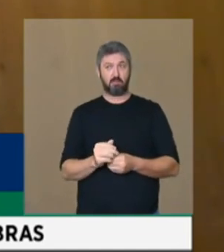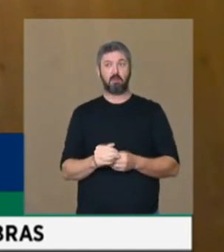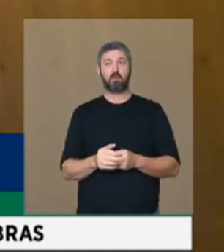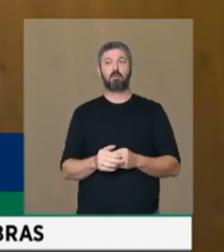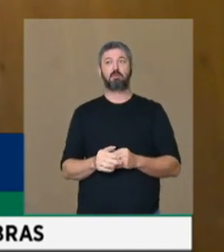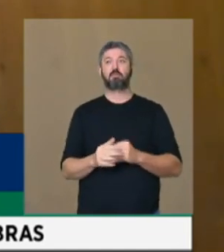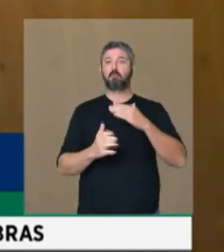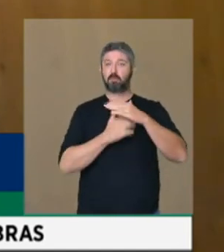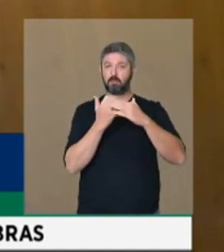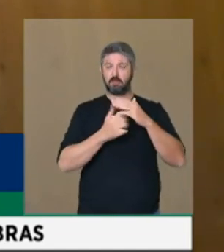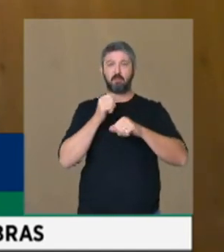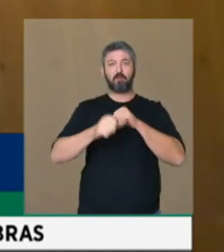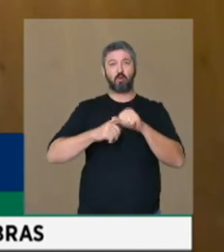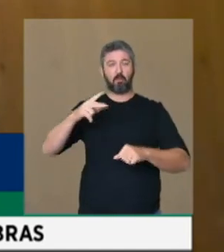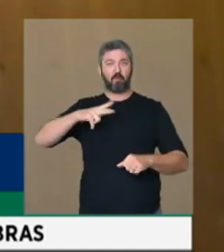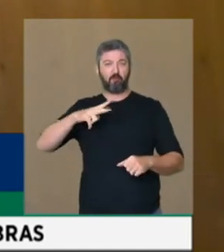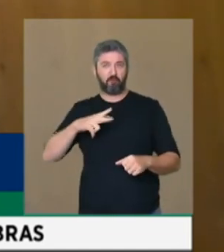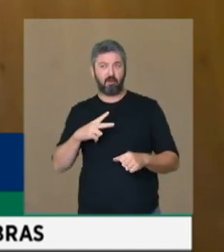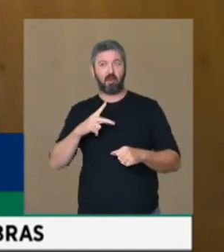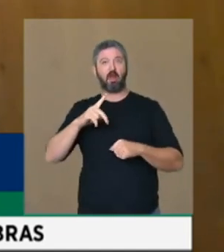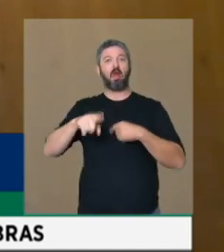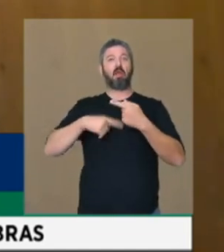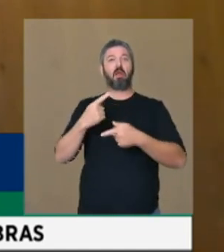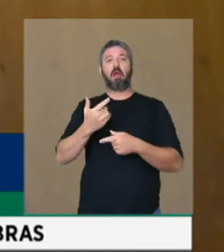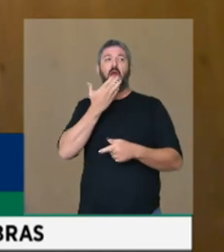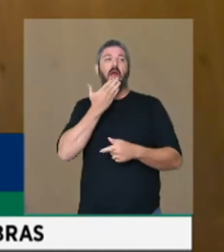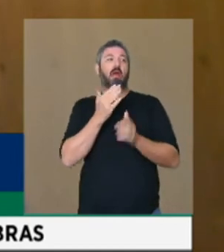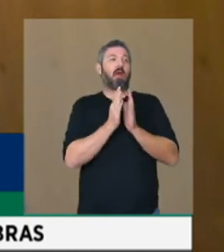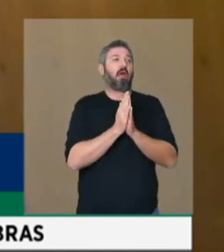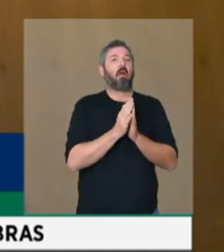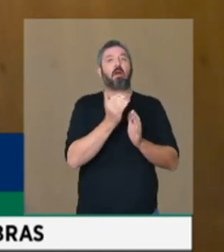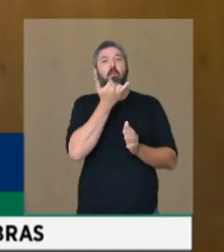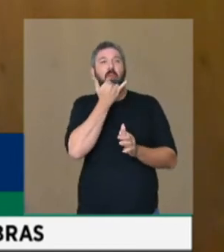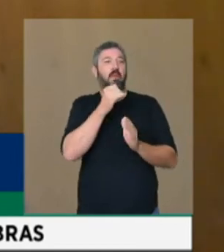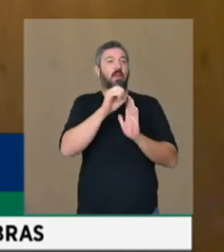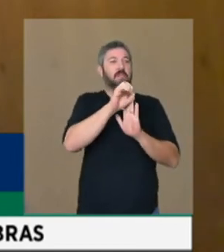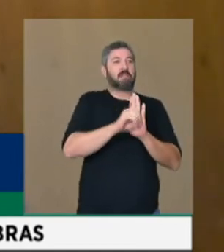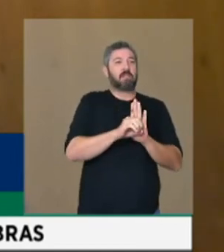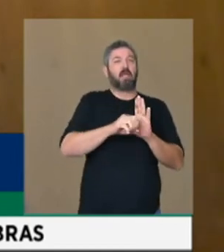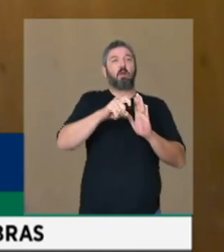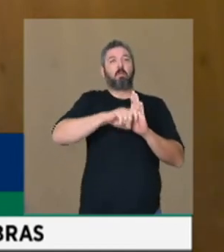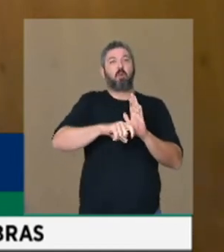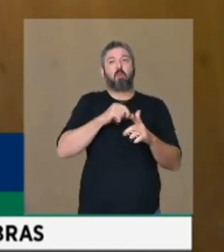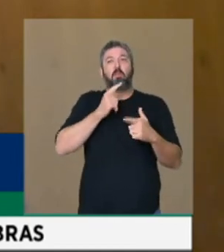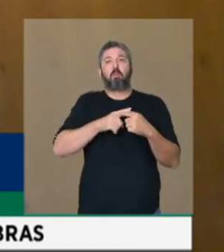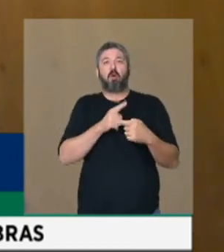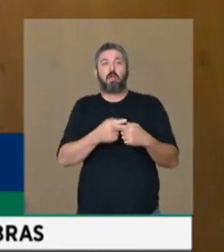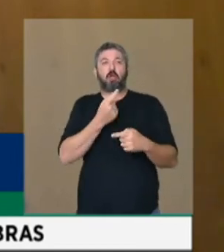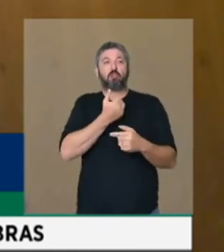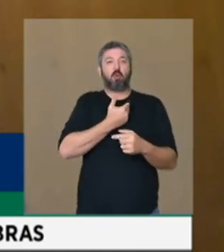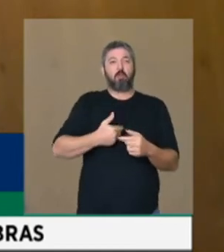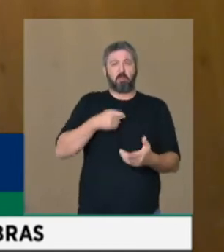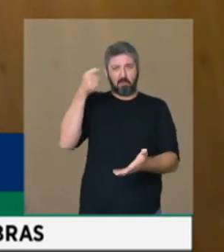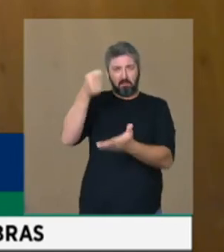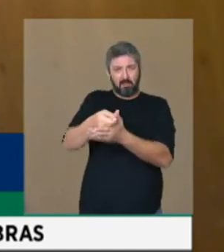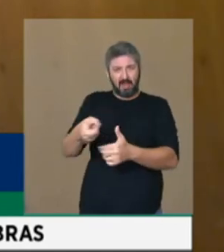O QUE O GOVERNO NÃO VENHA COM MAIS MEDIDAS PROVISÓRIAS ANISTIAR DÍVIDAS DESSAS